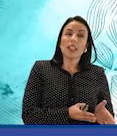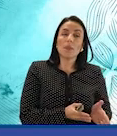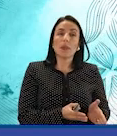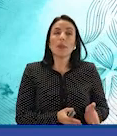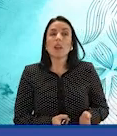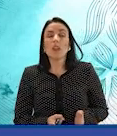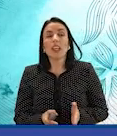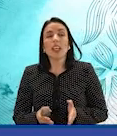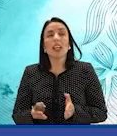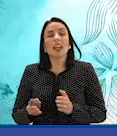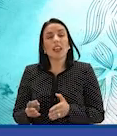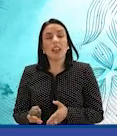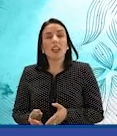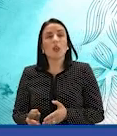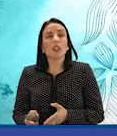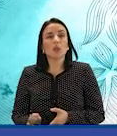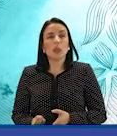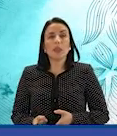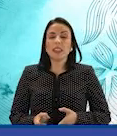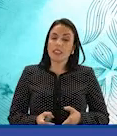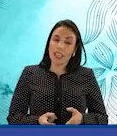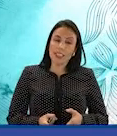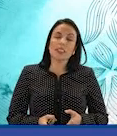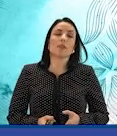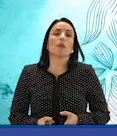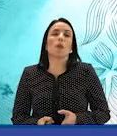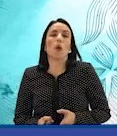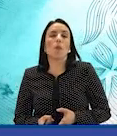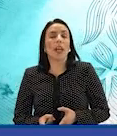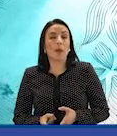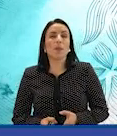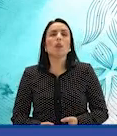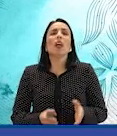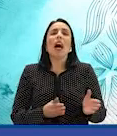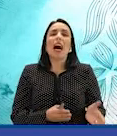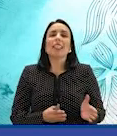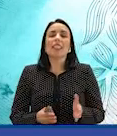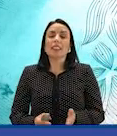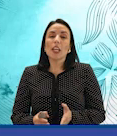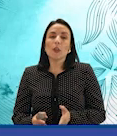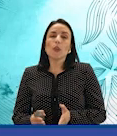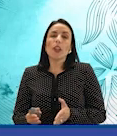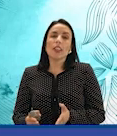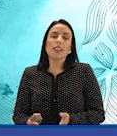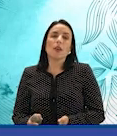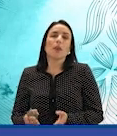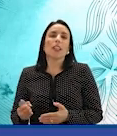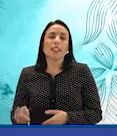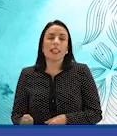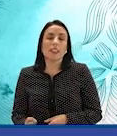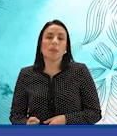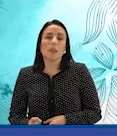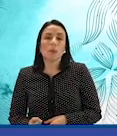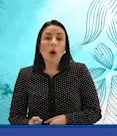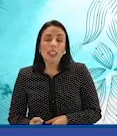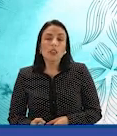del 1 de enero del 2023 como ejemplo al 31 de diciembre de ese mismo año.